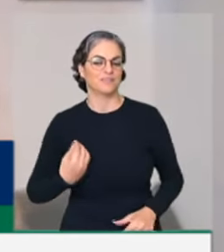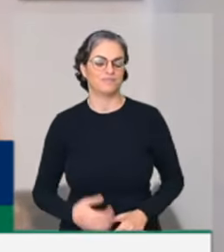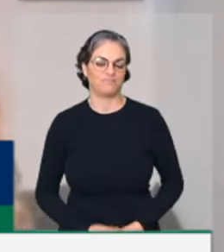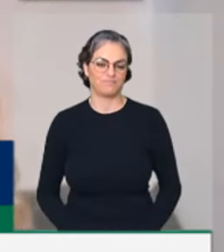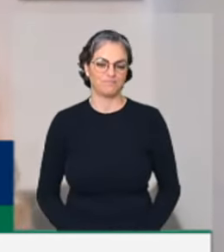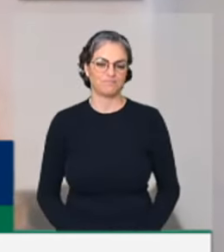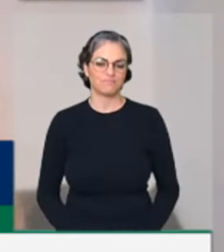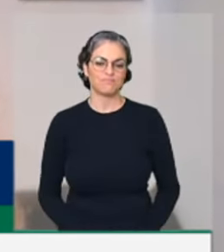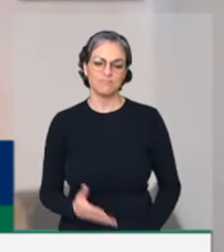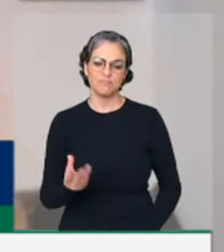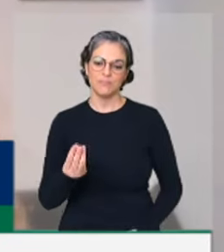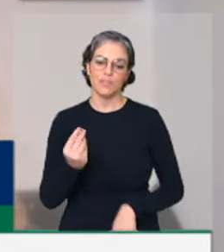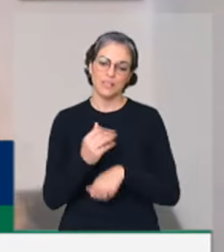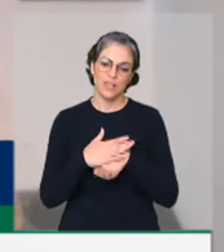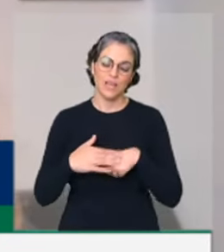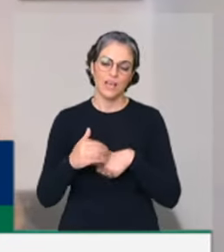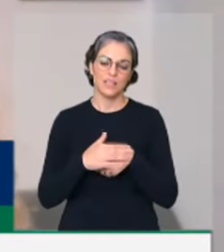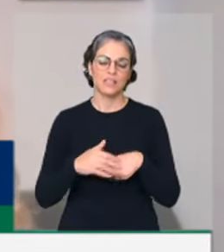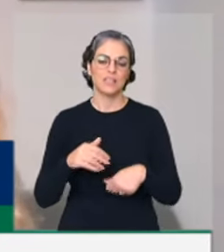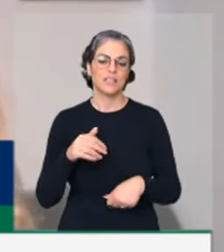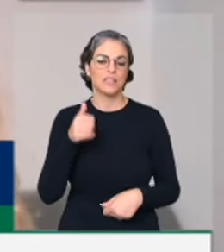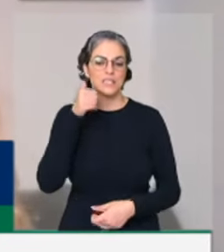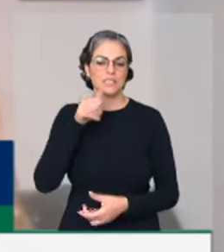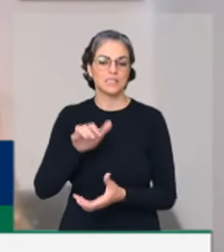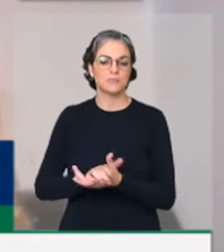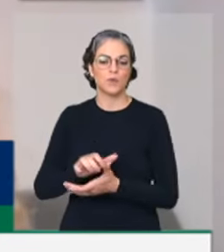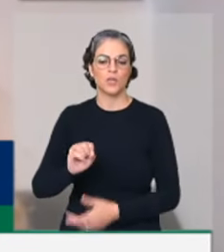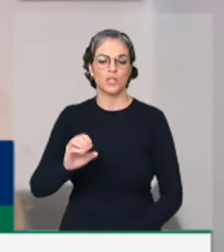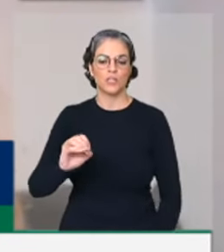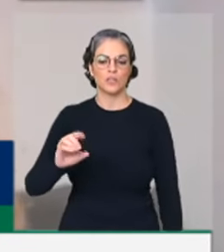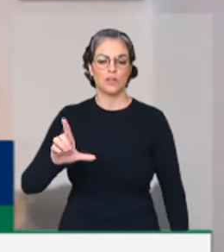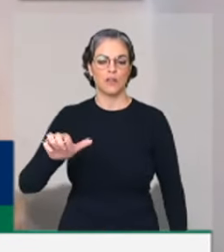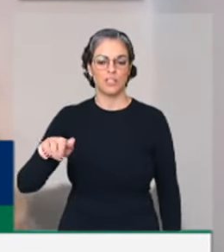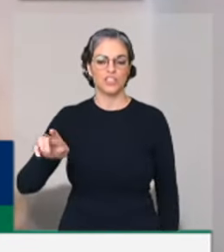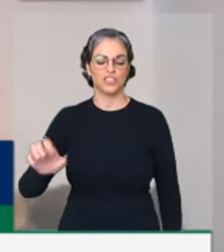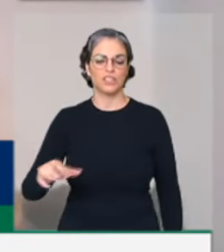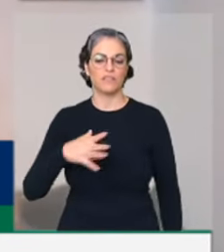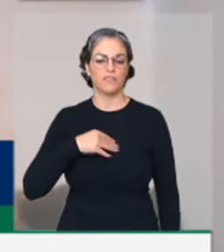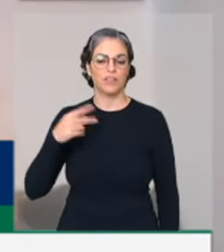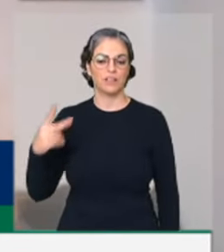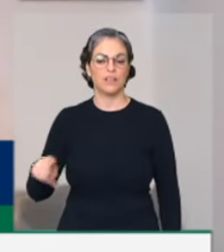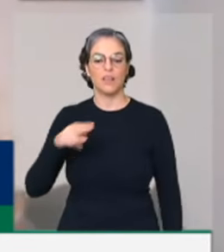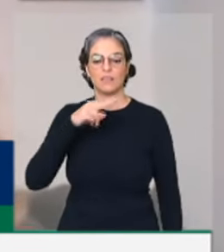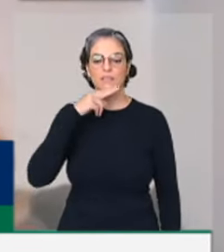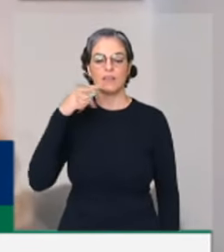SOLANGE, SUAS FILHAS, SUAS NETAS E HOJE EU VI HOMENAGEM DE UMA DE SUAS NETAS EM QUE ELA DIZIA QUE NÃO SE